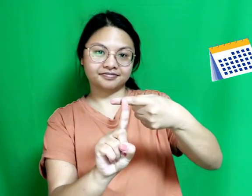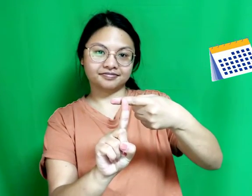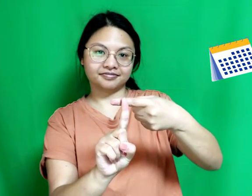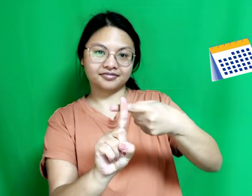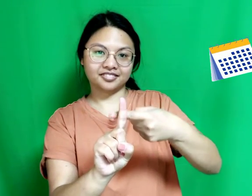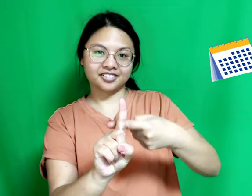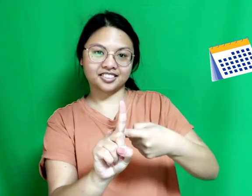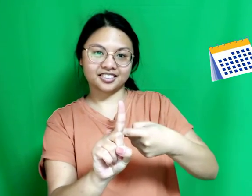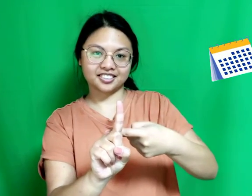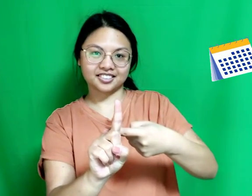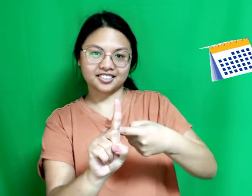MONTH